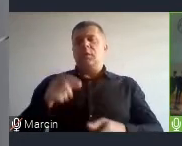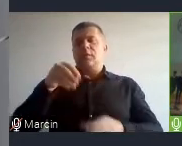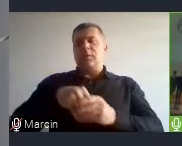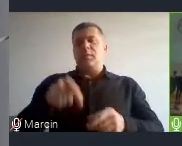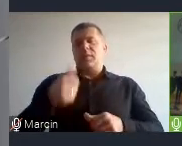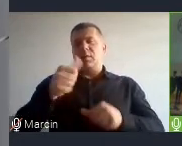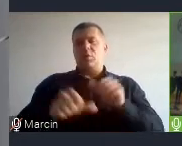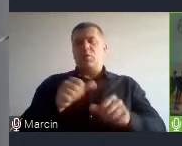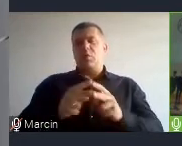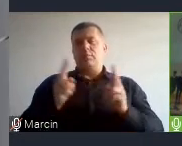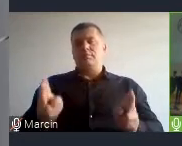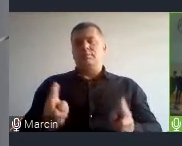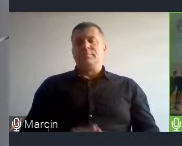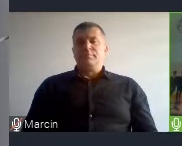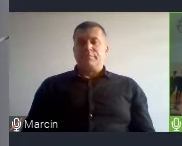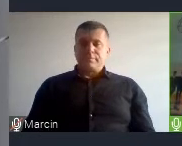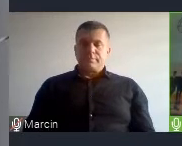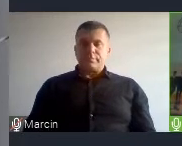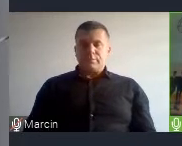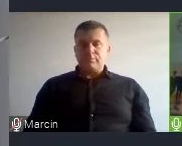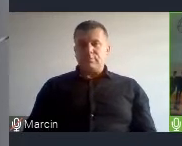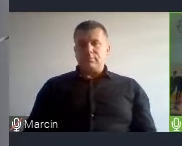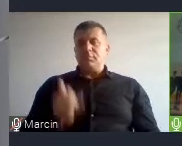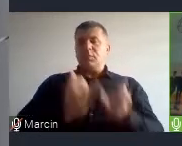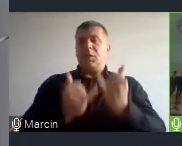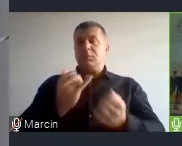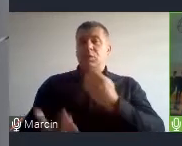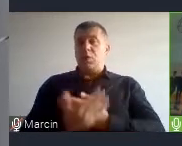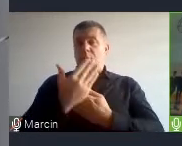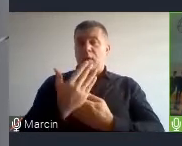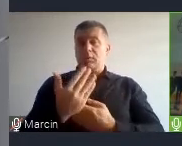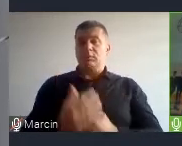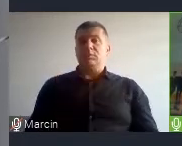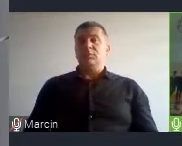Sumujemy zatem wartość zamówień udzielanych w danym roku.